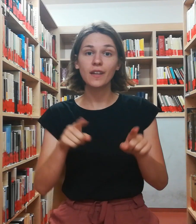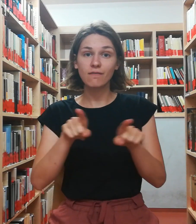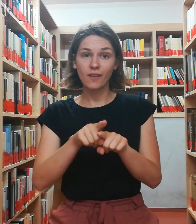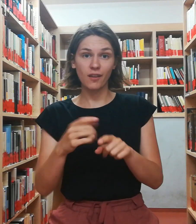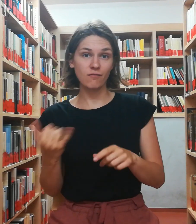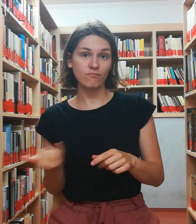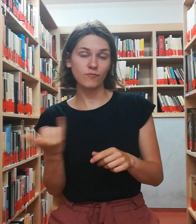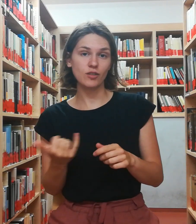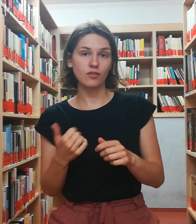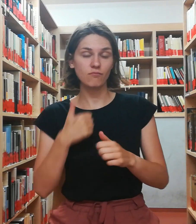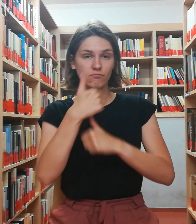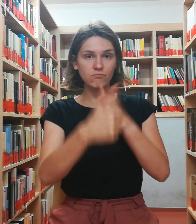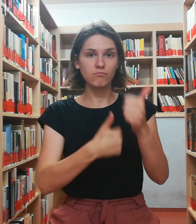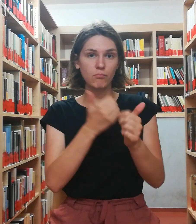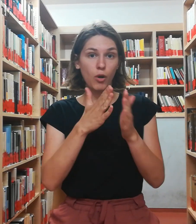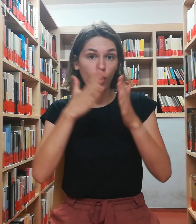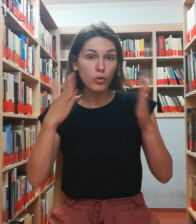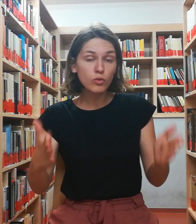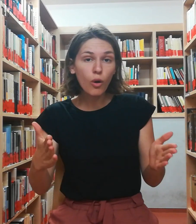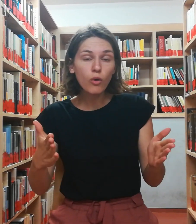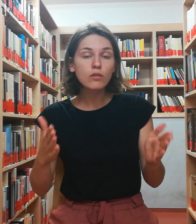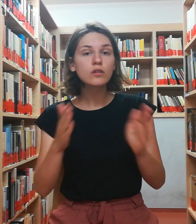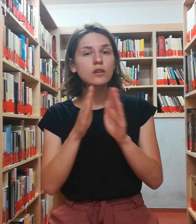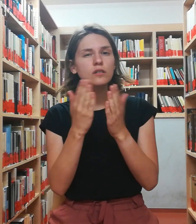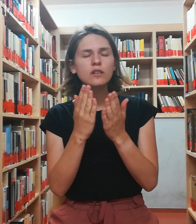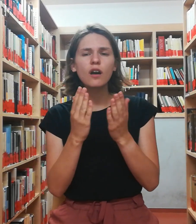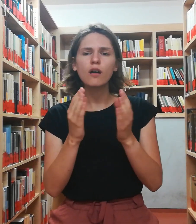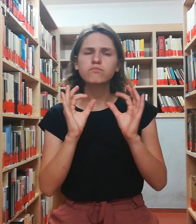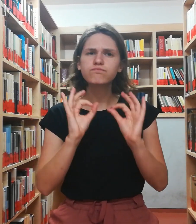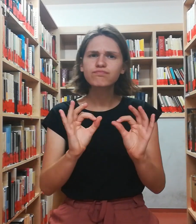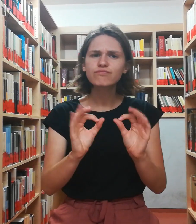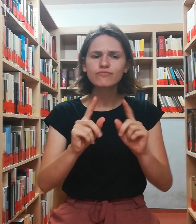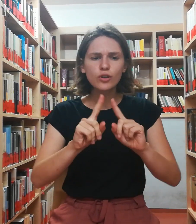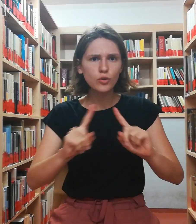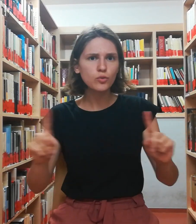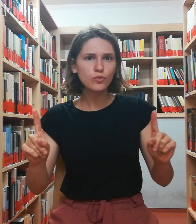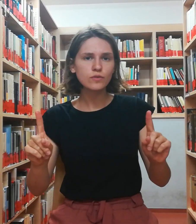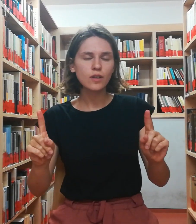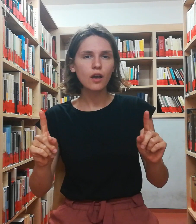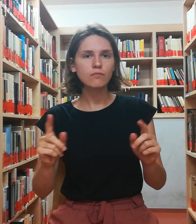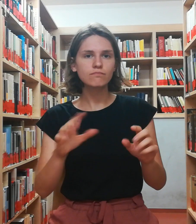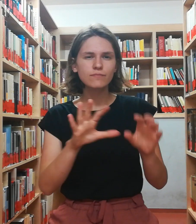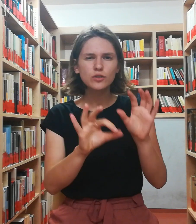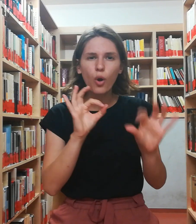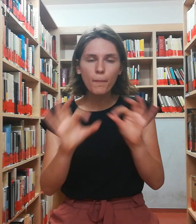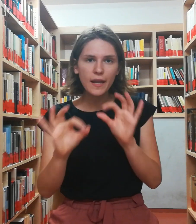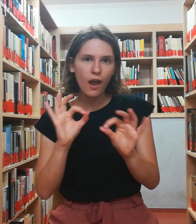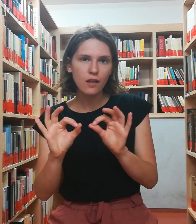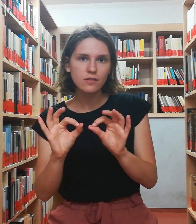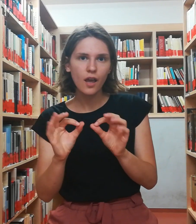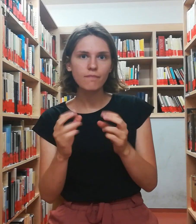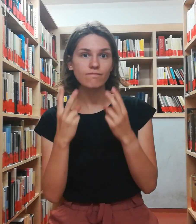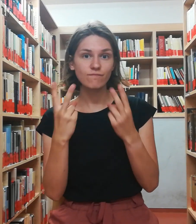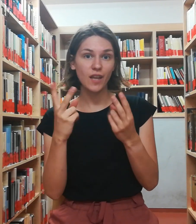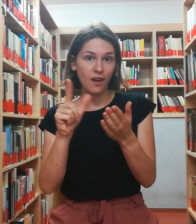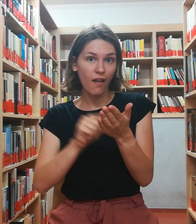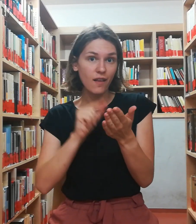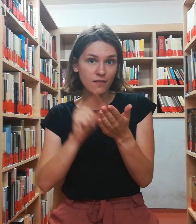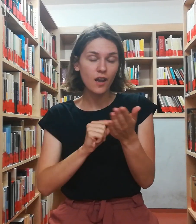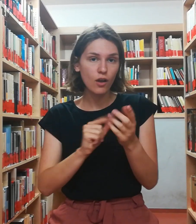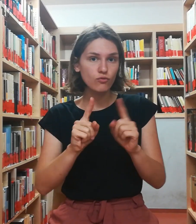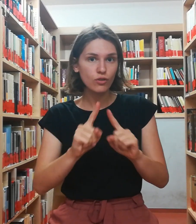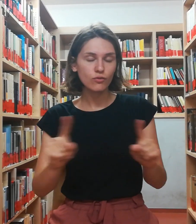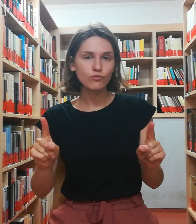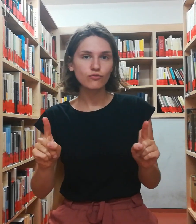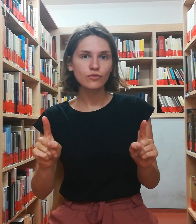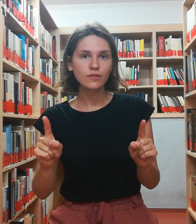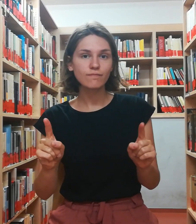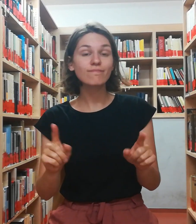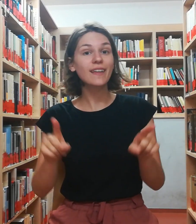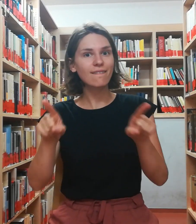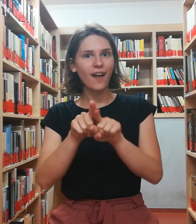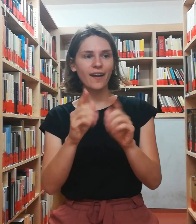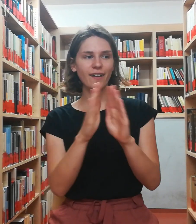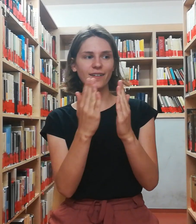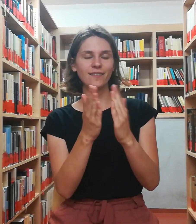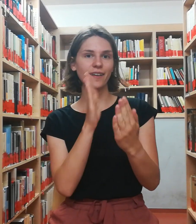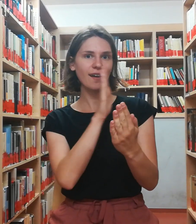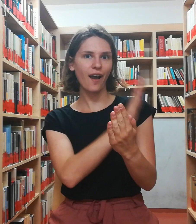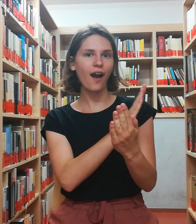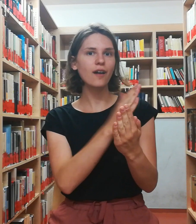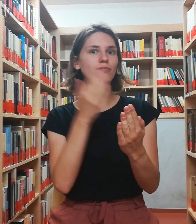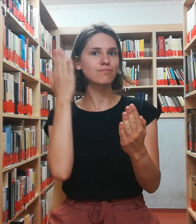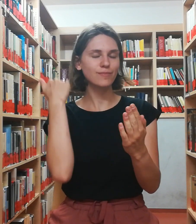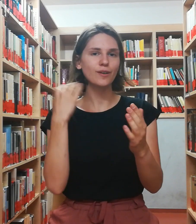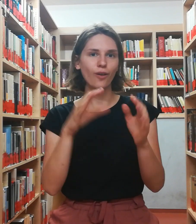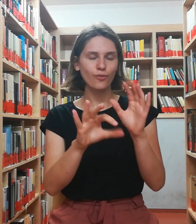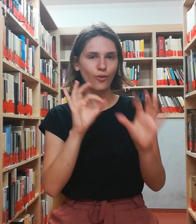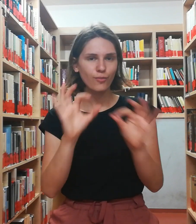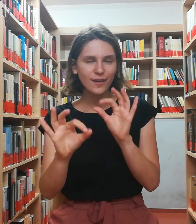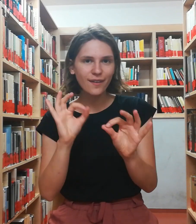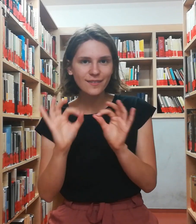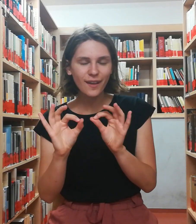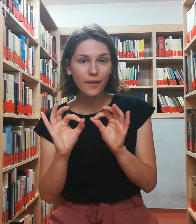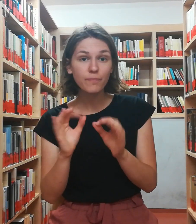Byla také mezi nominovanými knihami na několik literárních cen.